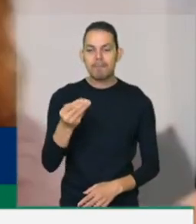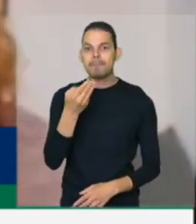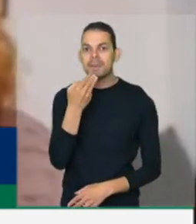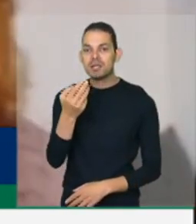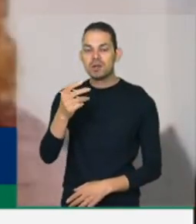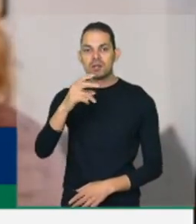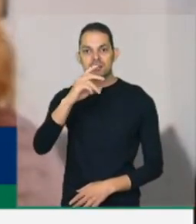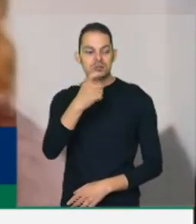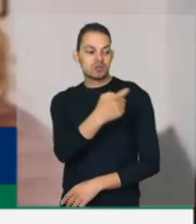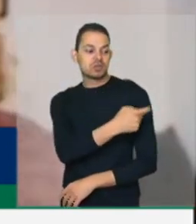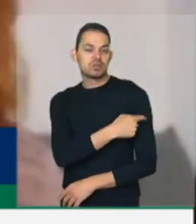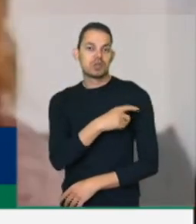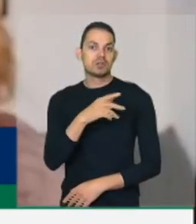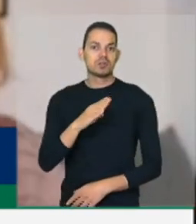MILHÕES DE DOSES DA PFIZER. ELE DEIXOU DE COMPRAR 130